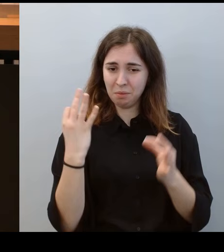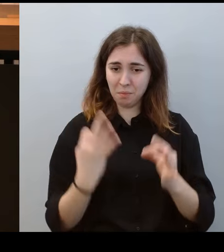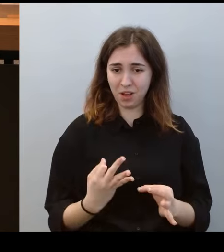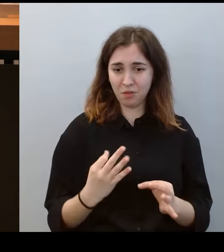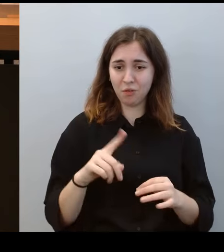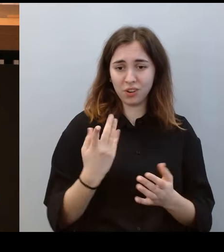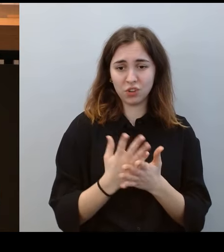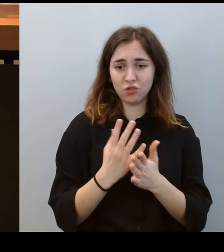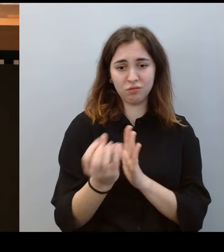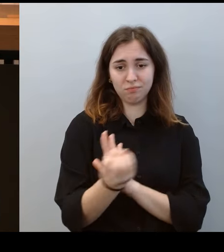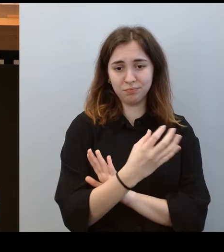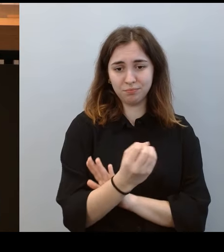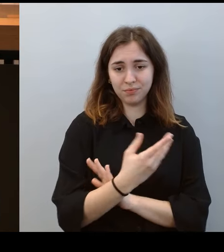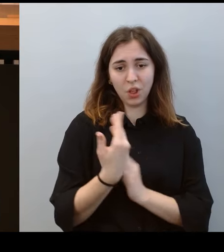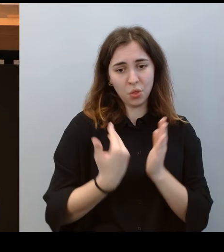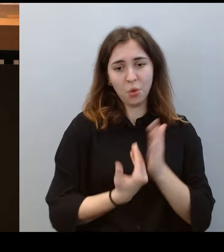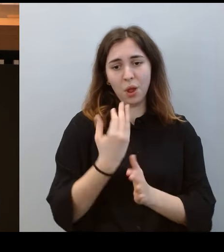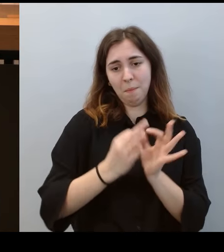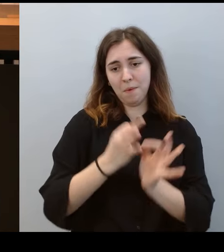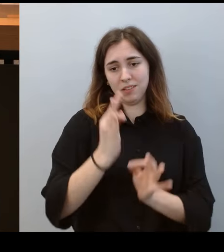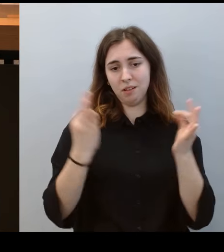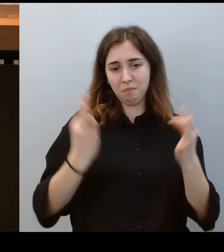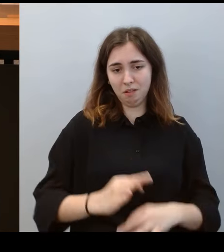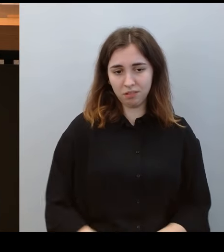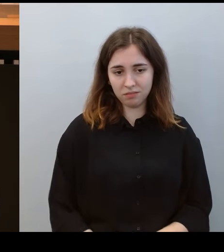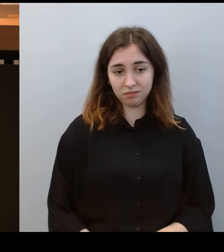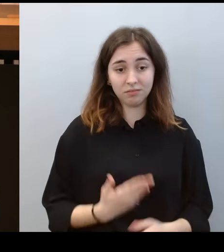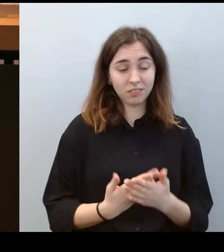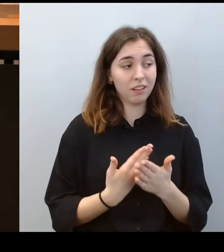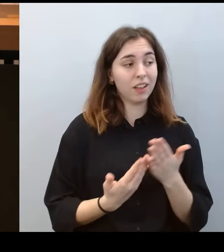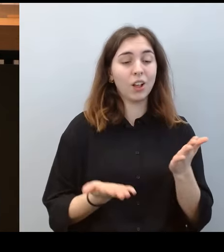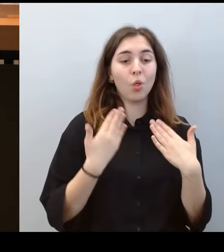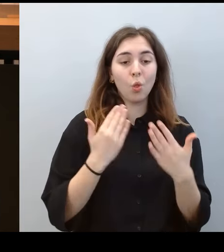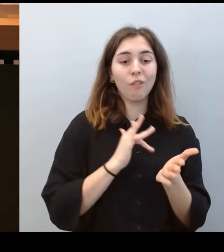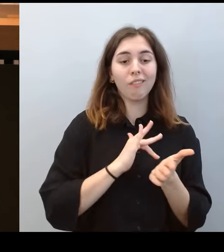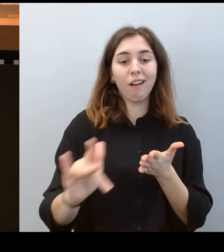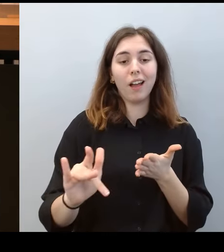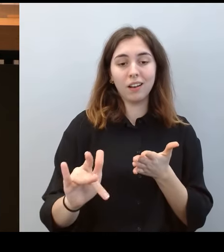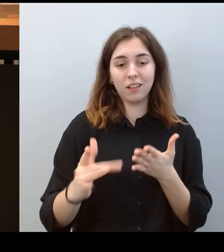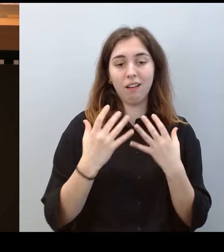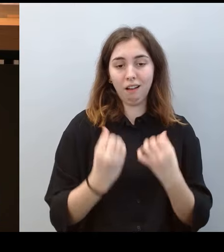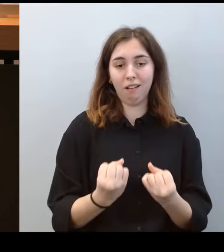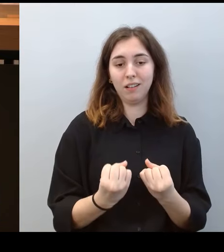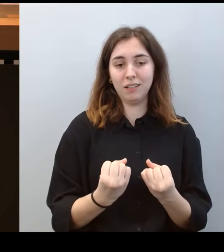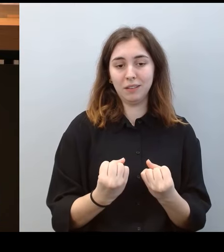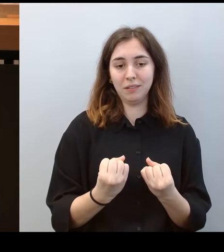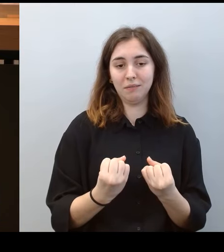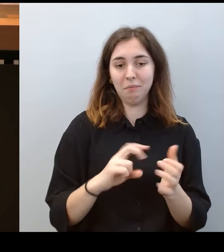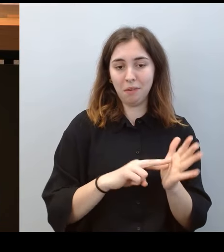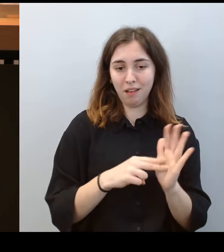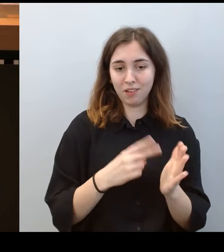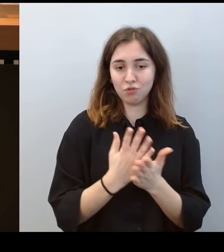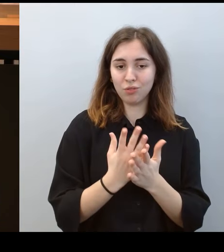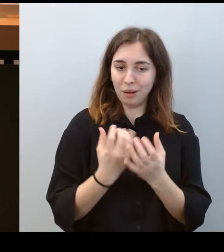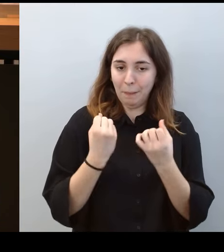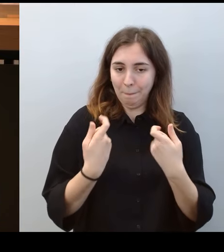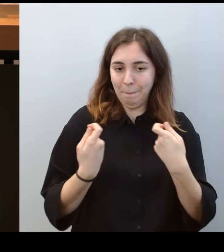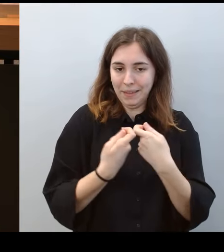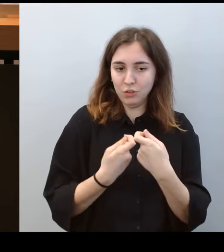hat eine Bindungswirkung. Die wurde gerade wieder festgestellt. Am 12.12.2023 vom Berliner Verwaltungsgericht.